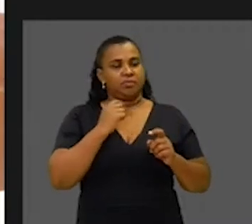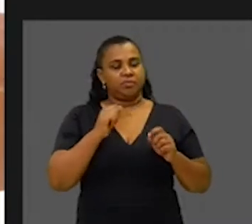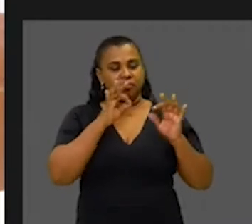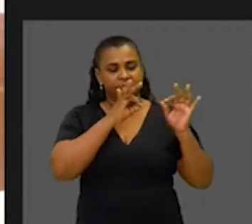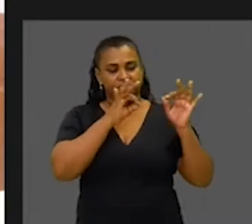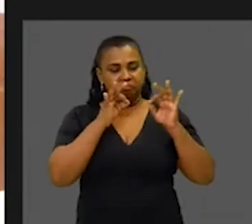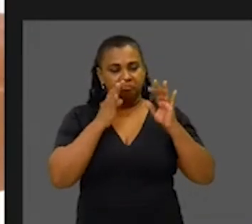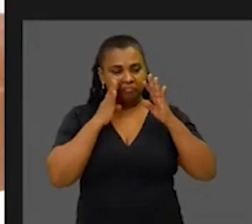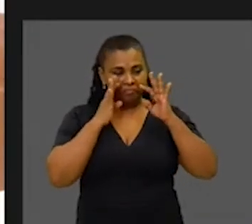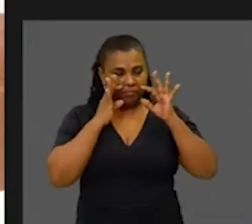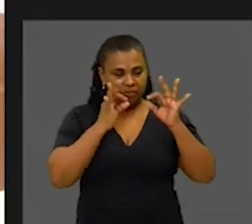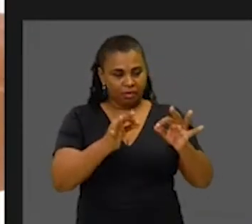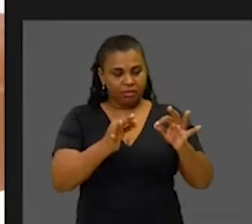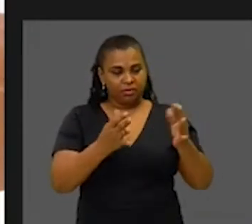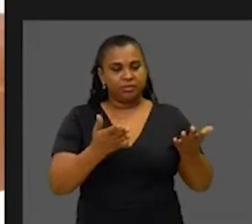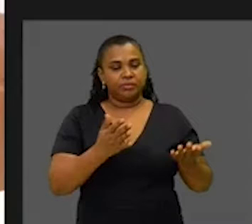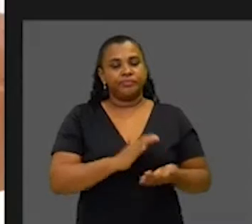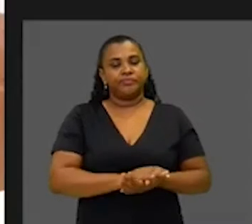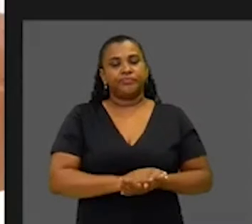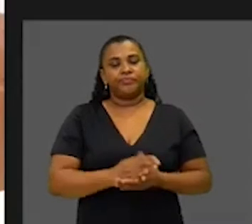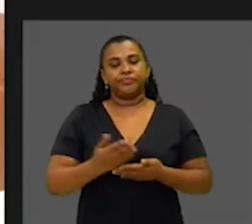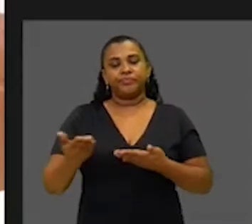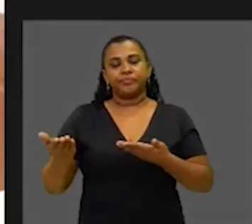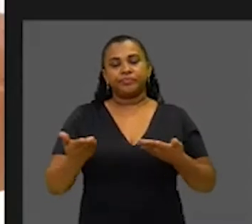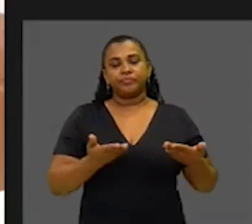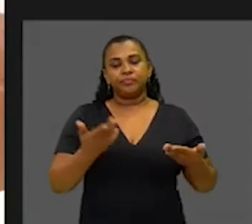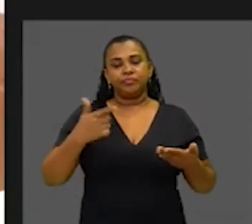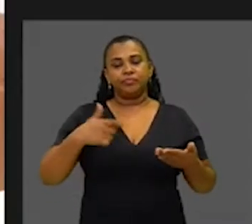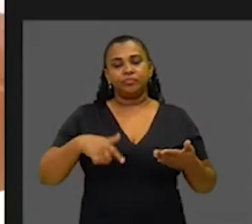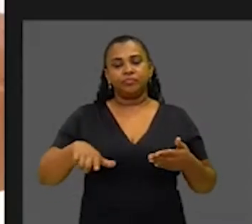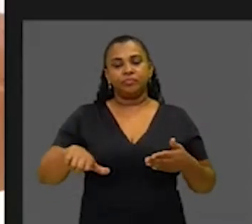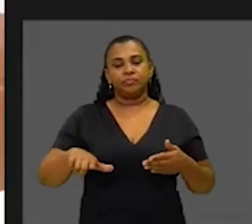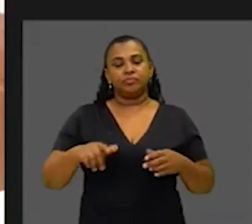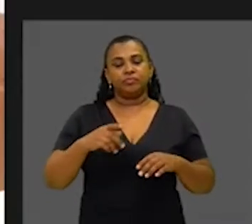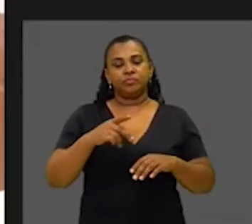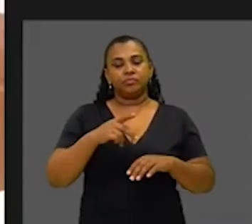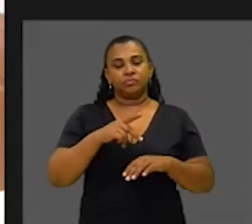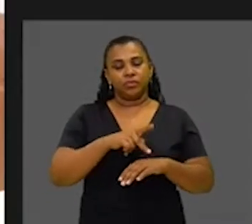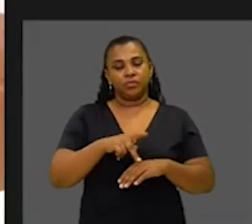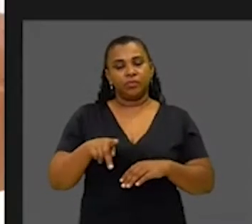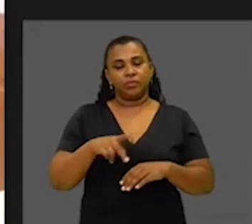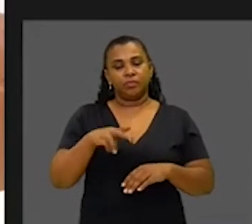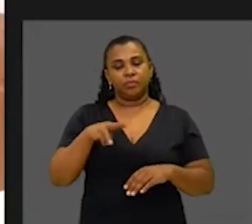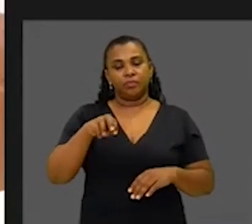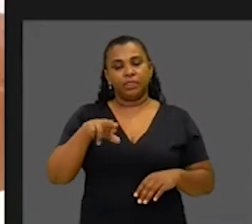então com a nossa mesa vou passar agora a palavra por mais tempo bike e também tem a palavra o 10